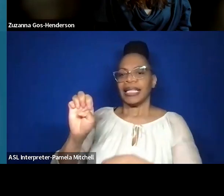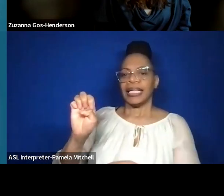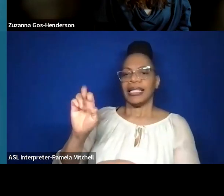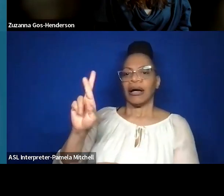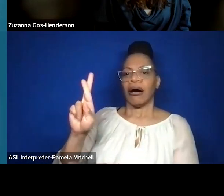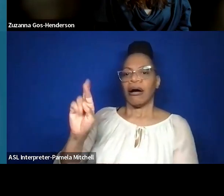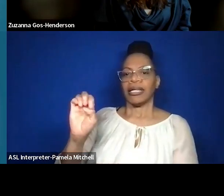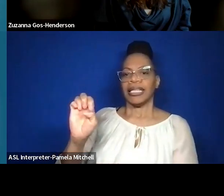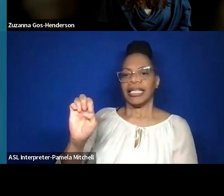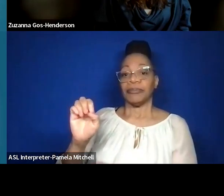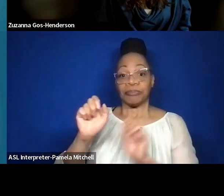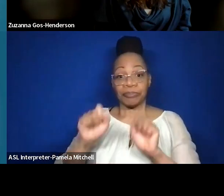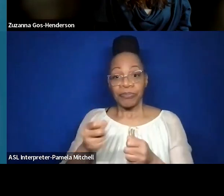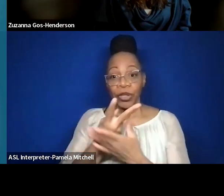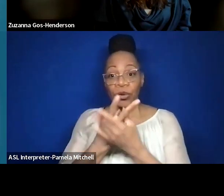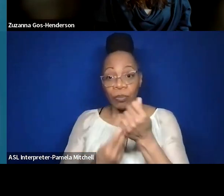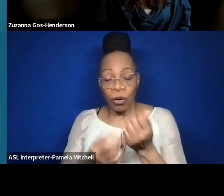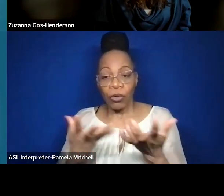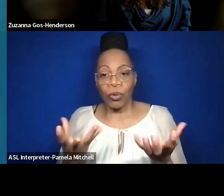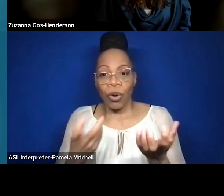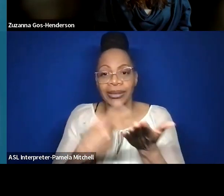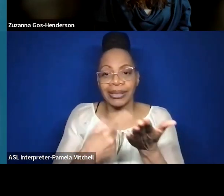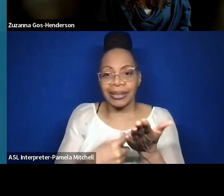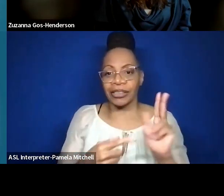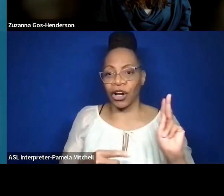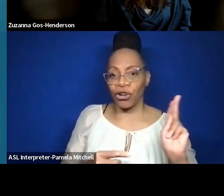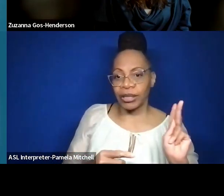¿Quieren hablar un poco sobre ERE, tal vez Kristin y Zuzanna,